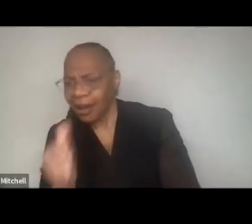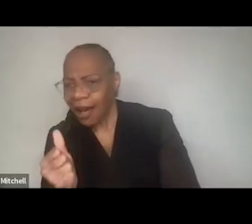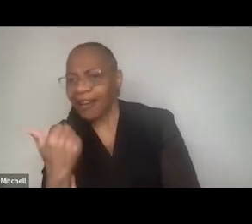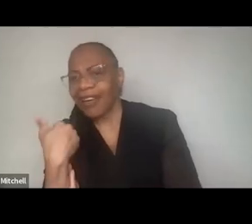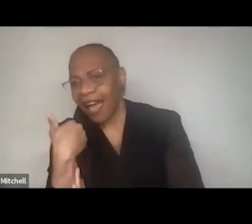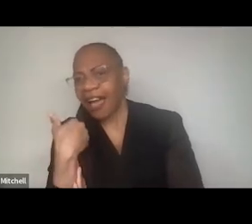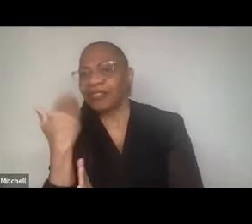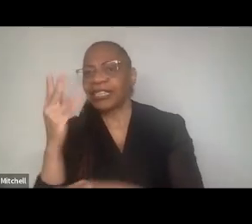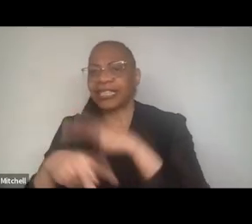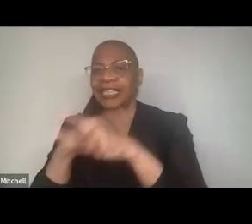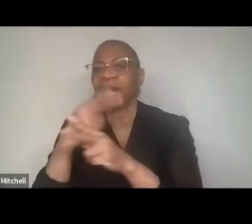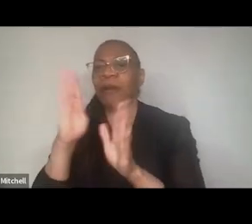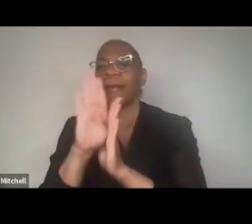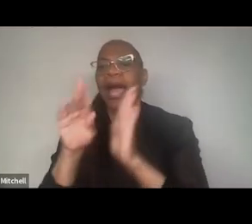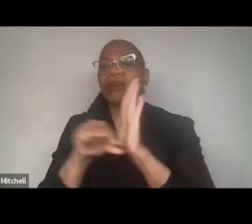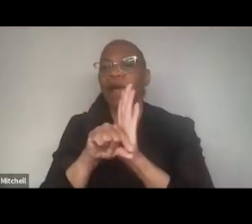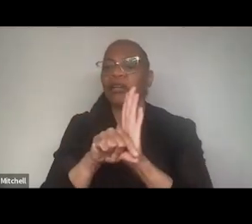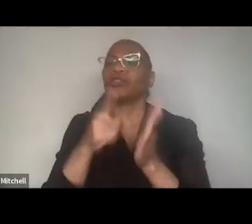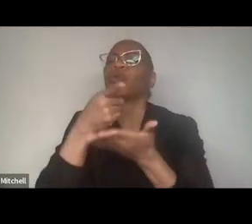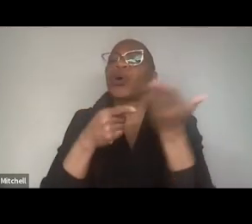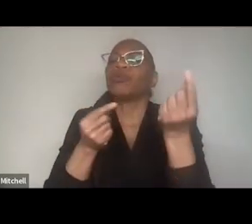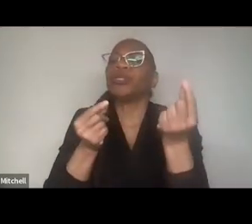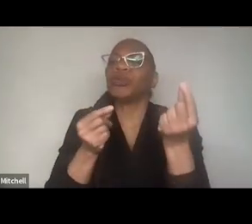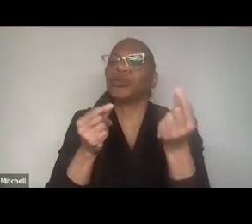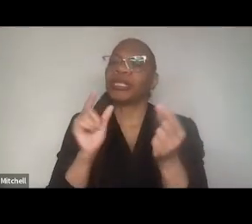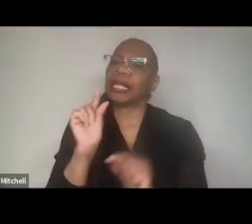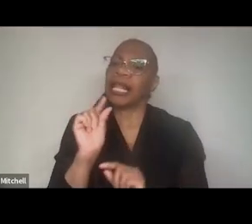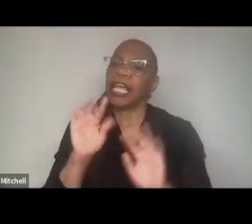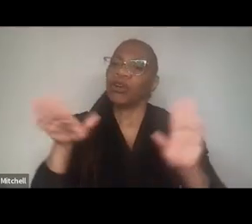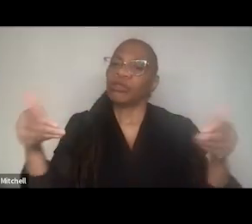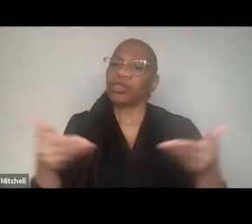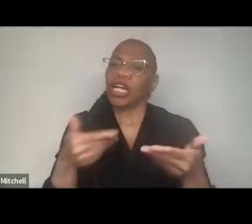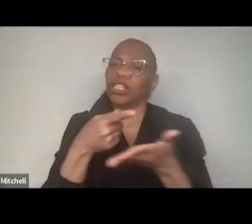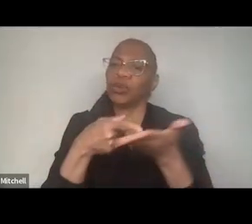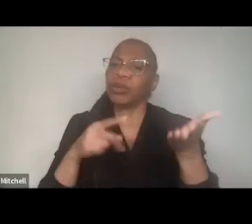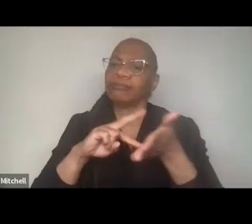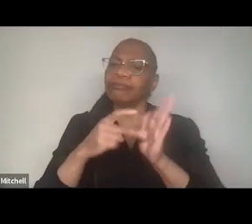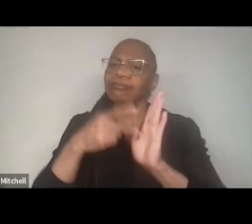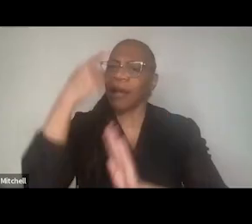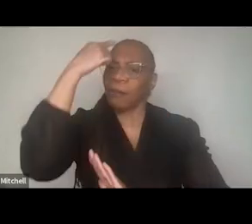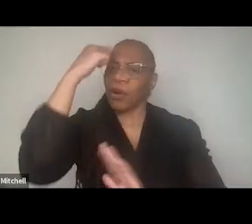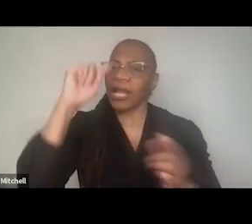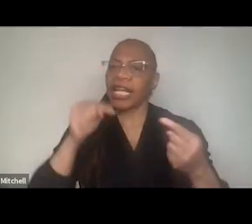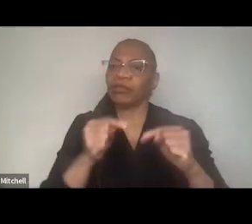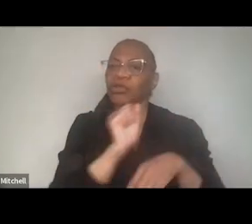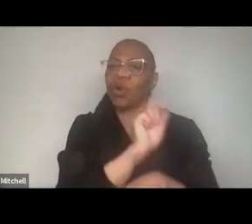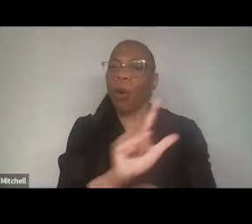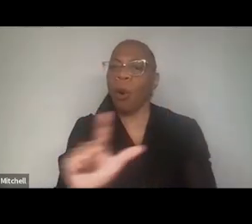Así que, haremos una pequeña introducción a lo que es la lesión cerebral para que todos puedan estar en la misma página.